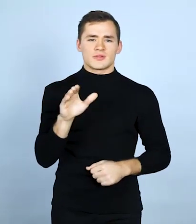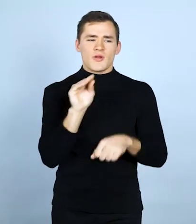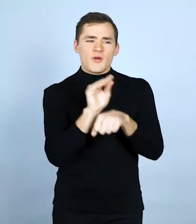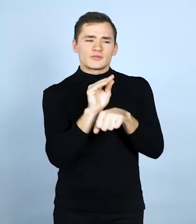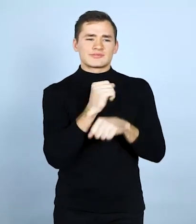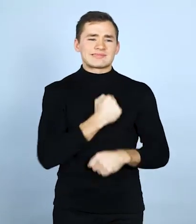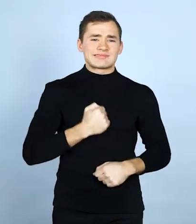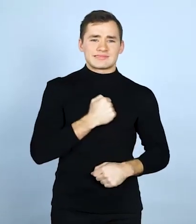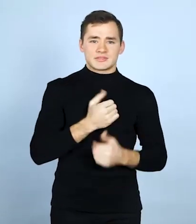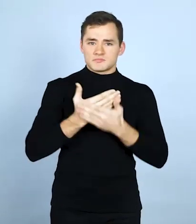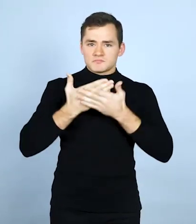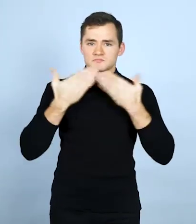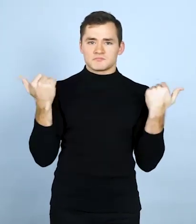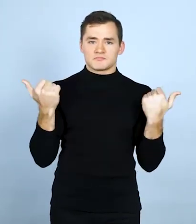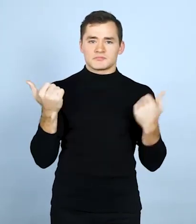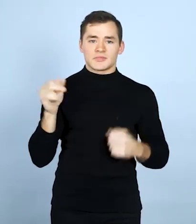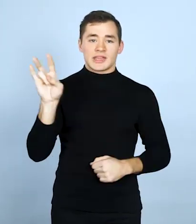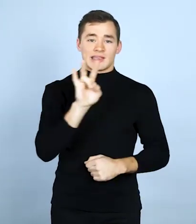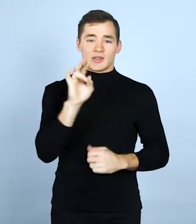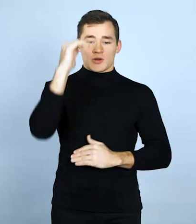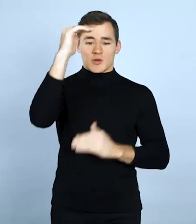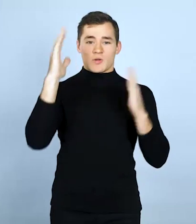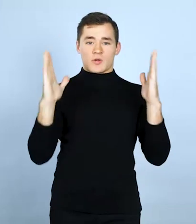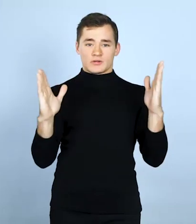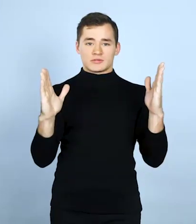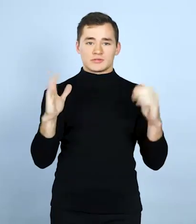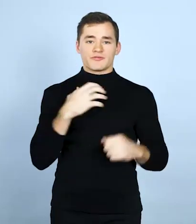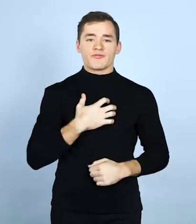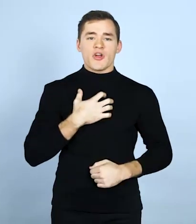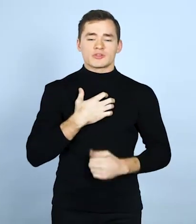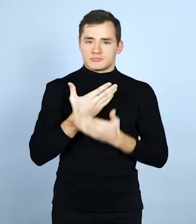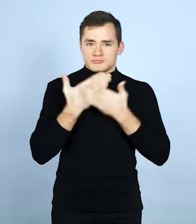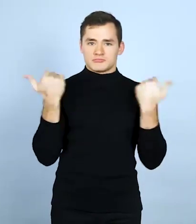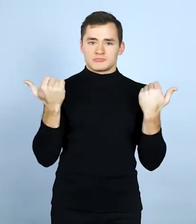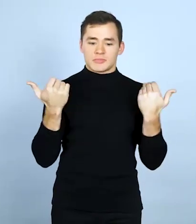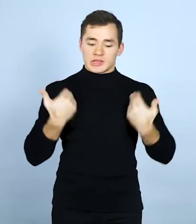а не осуждающего и гневного; в его произведениях отсутствует